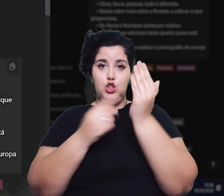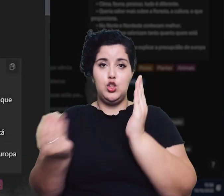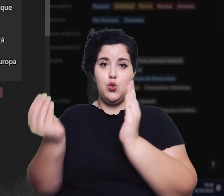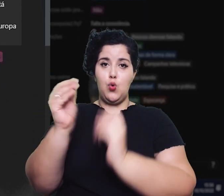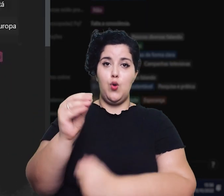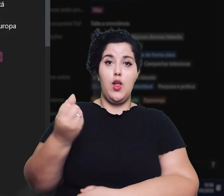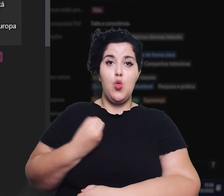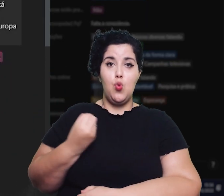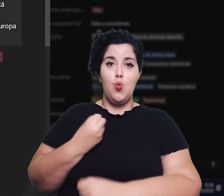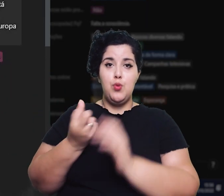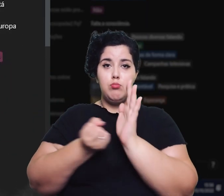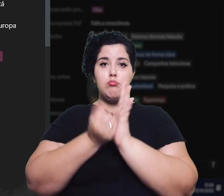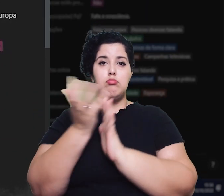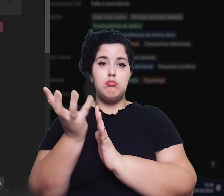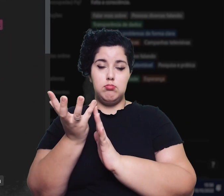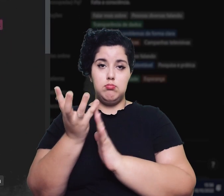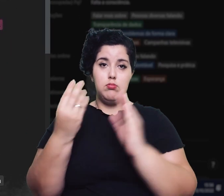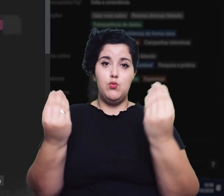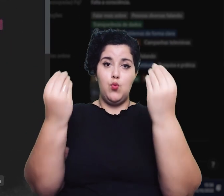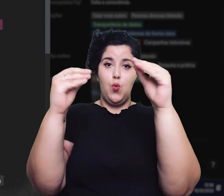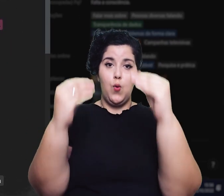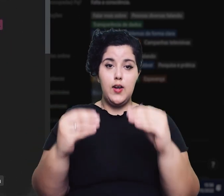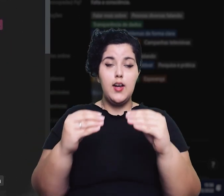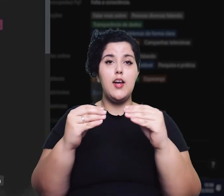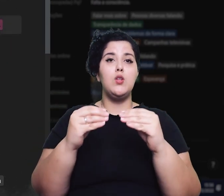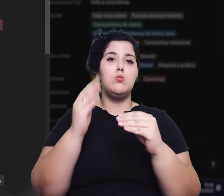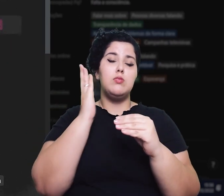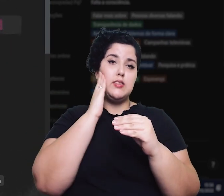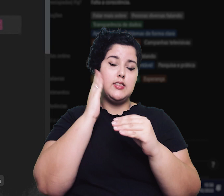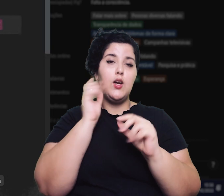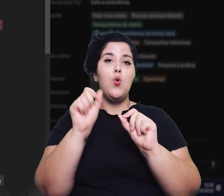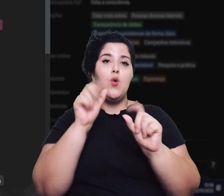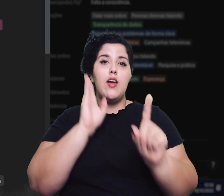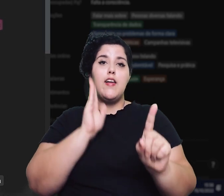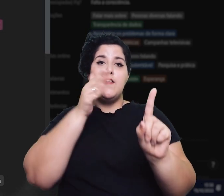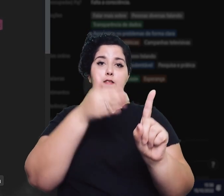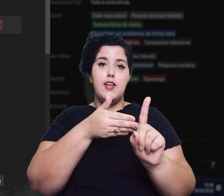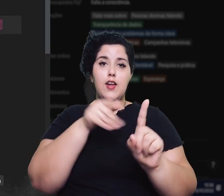número, além disso, o que você sabe, todas as perguntas, o que você admira. Por exemplo, aqui o que você